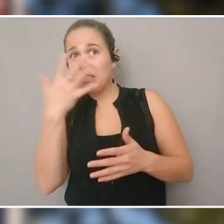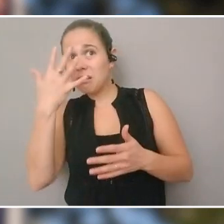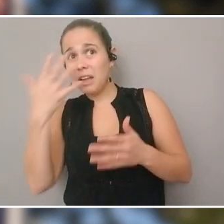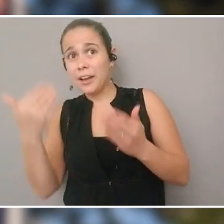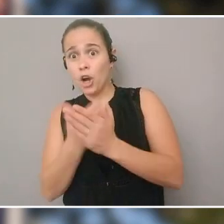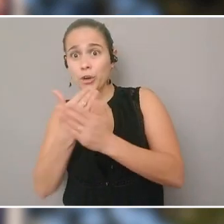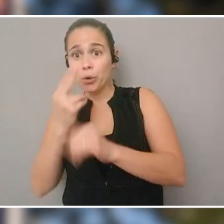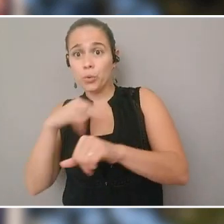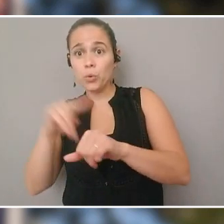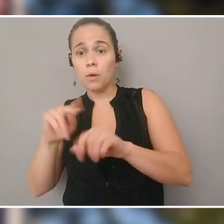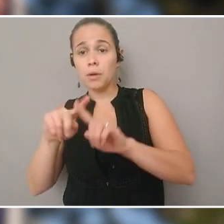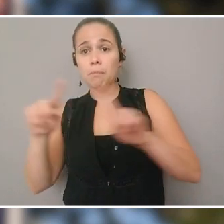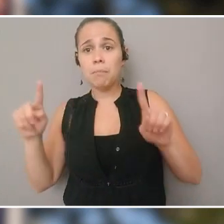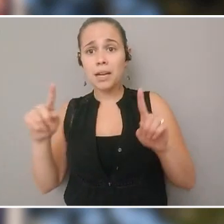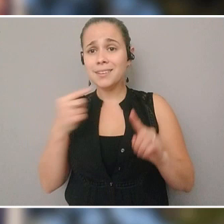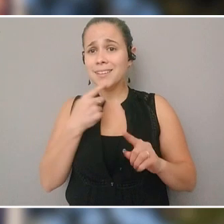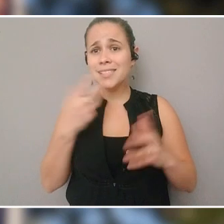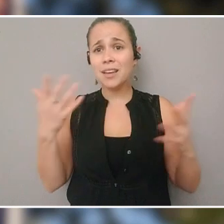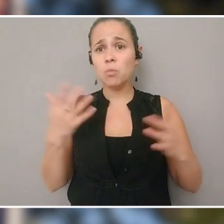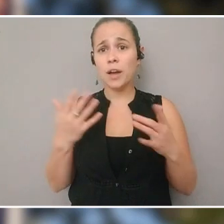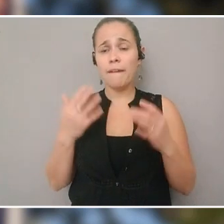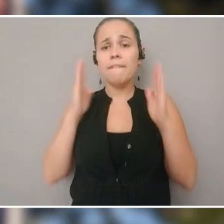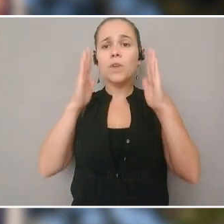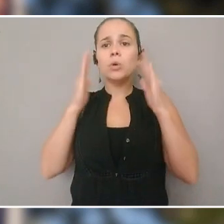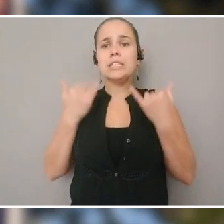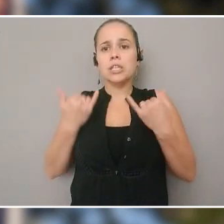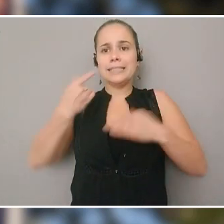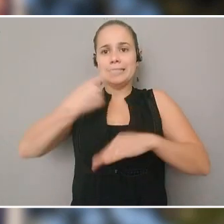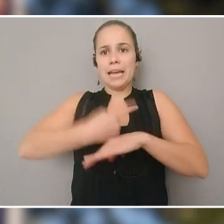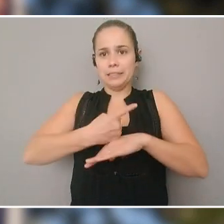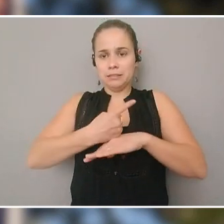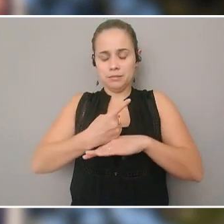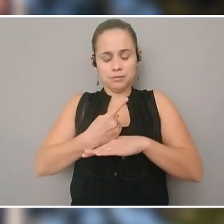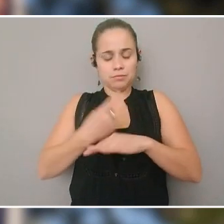Preocúpate por hoy, mañana tomará que